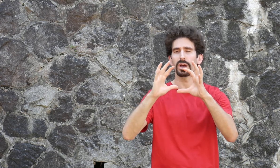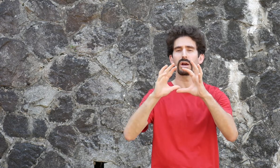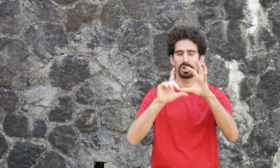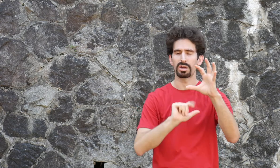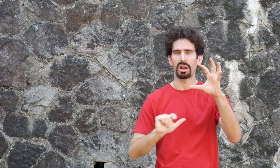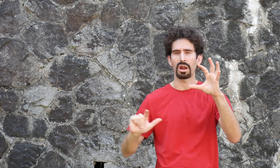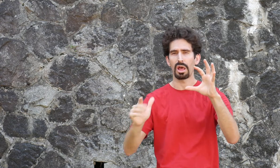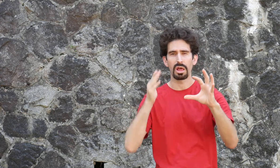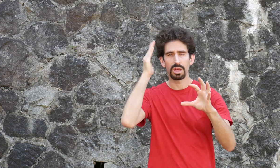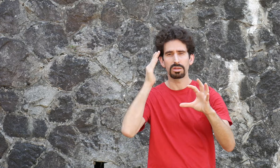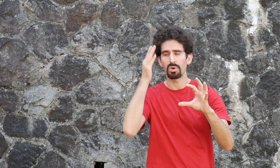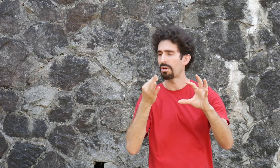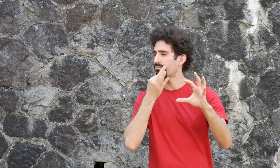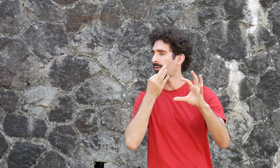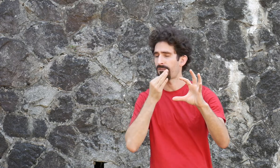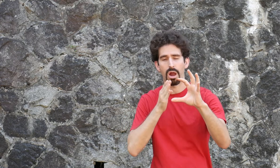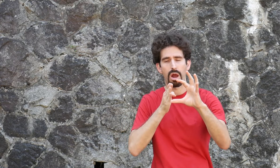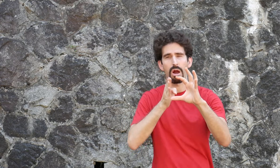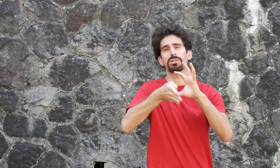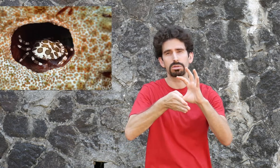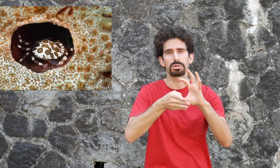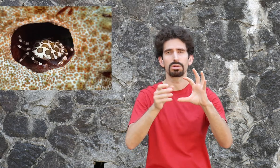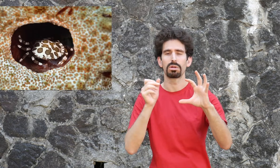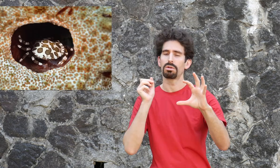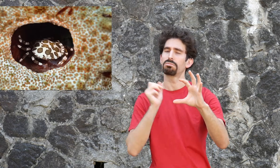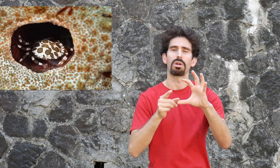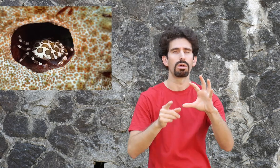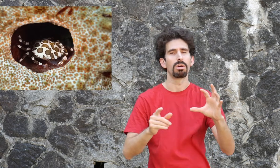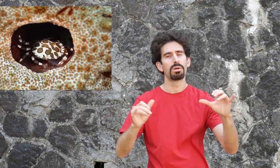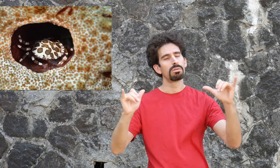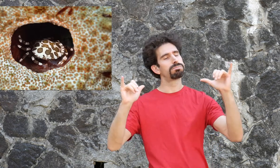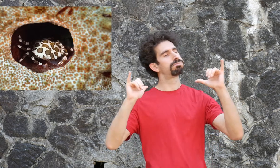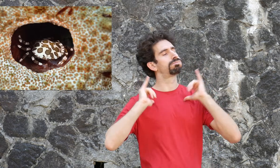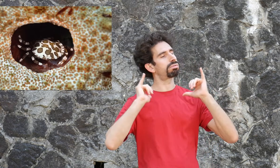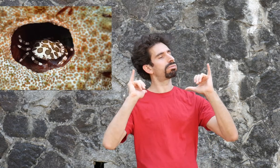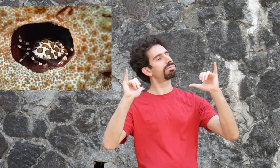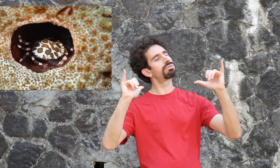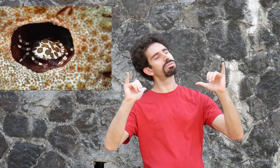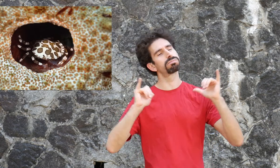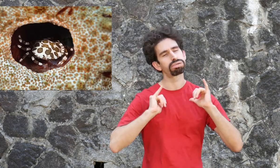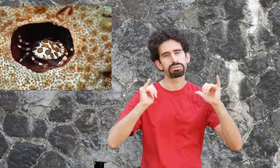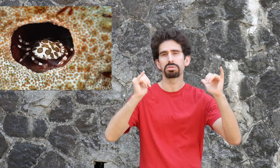des animaux en profitent pour entrer dedans. Et là, ils sont peinards :